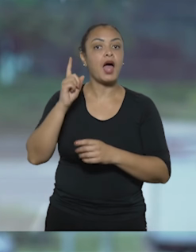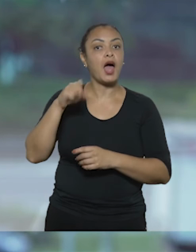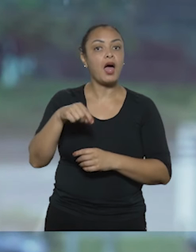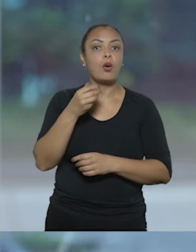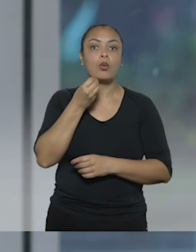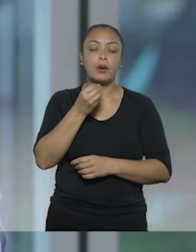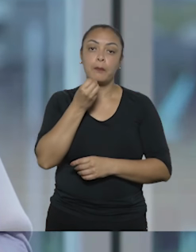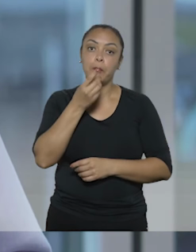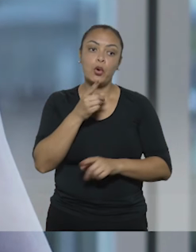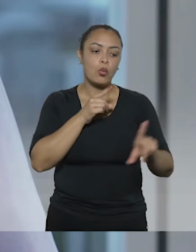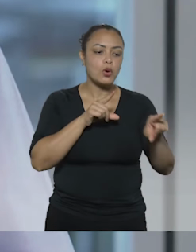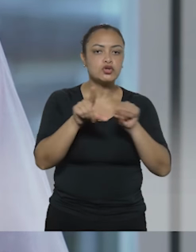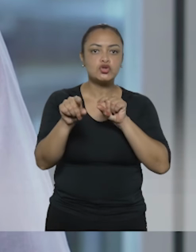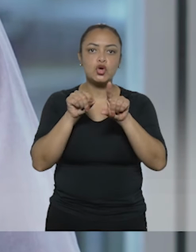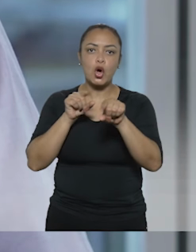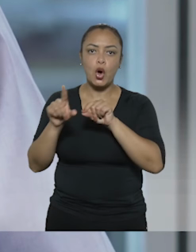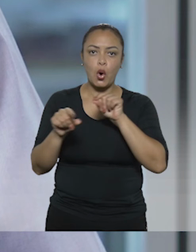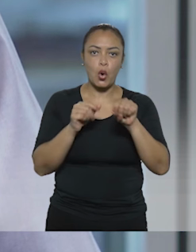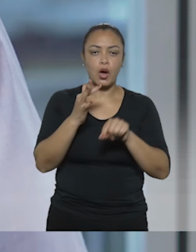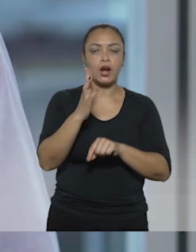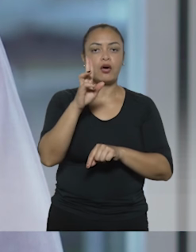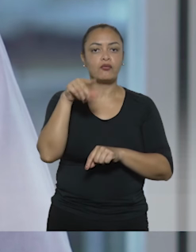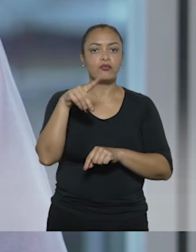a boa seleção de fundos de recebíveis.